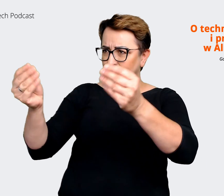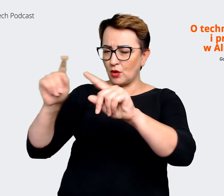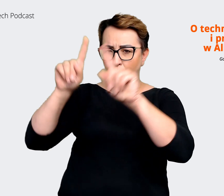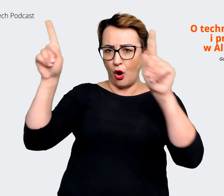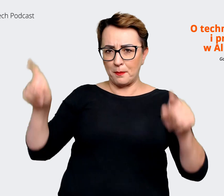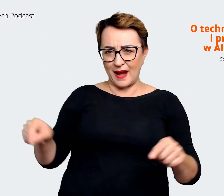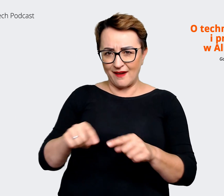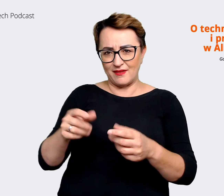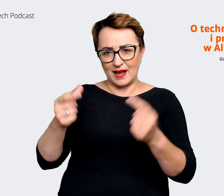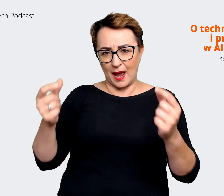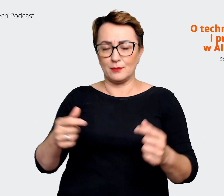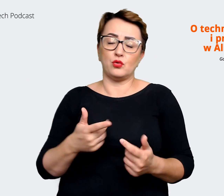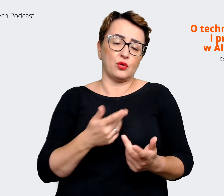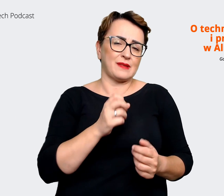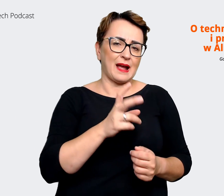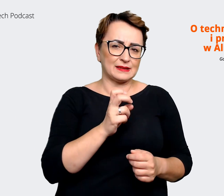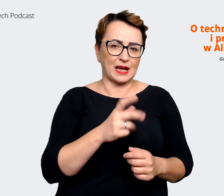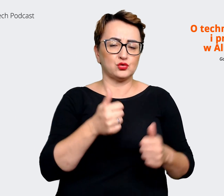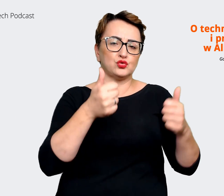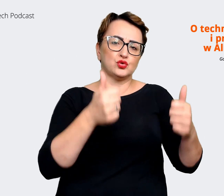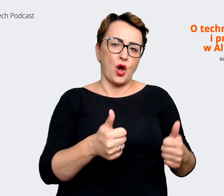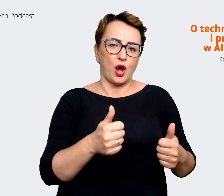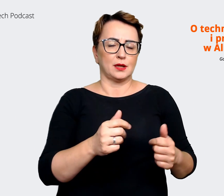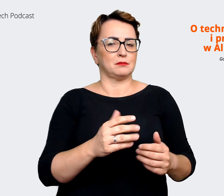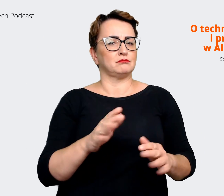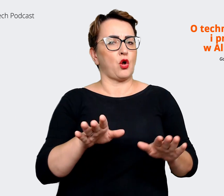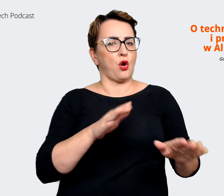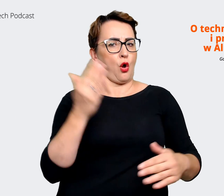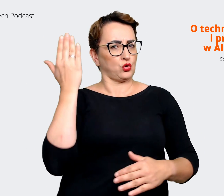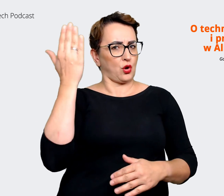stoi sobie na honorowym miejscu. Prowadzący: No i pięknie. Mariusz?